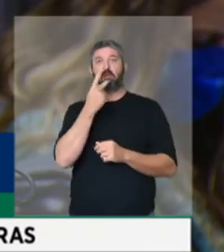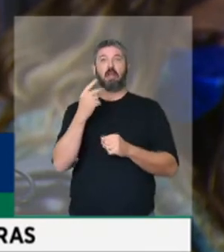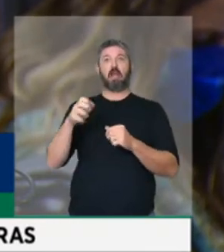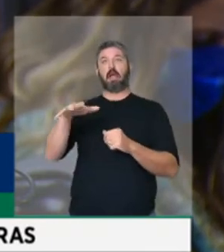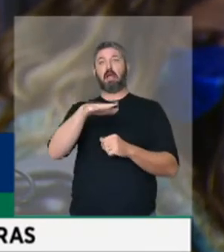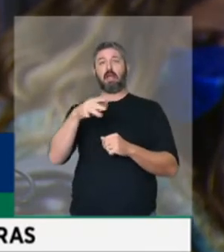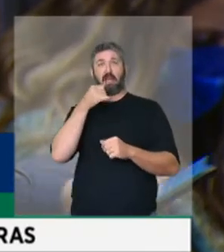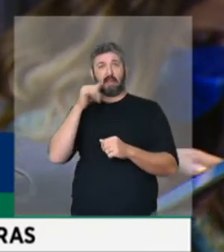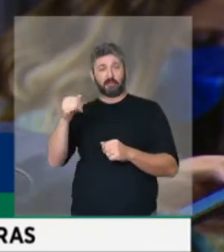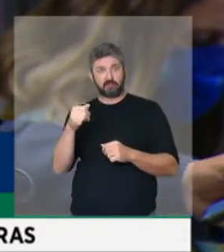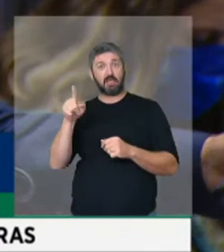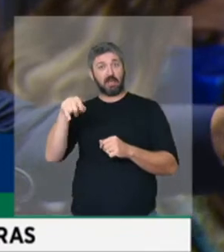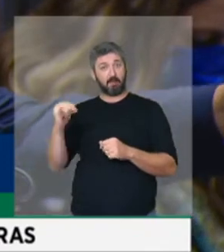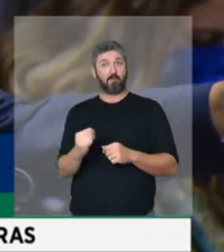PÚBLICO. NO CANADÁÉ ASSIM, NA RÚSSIA É ASSIM, NA CHINA